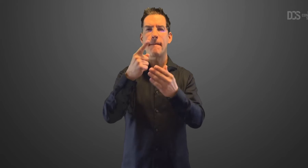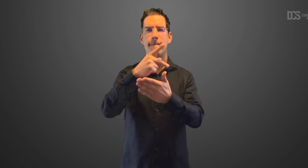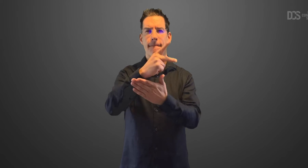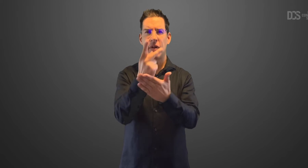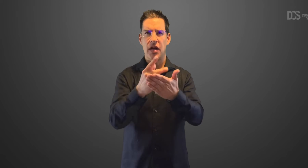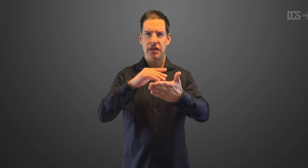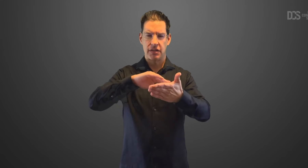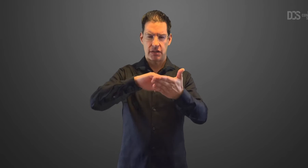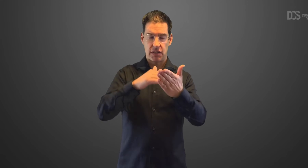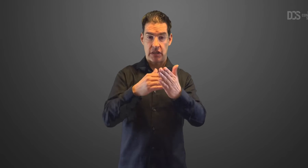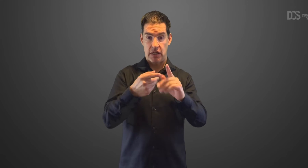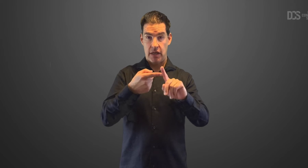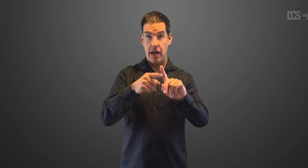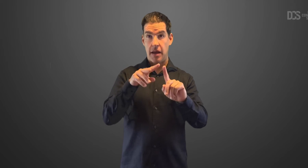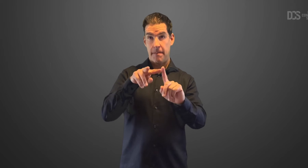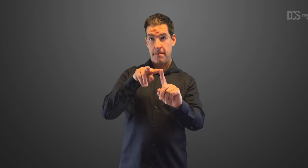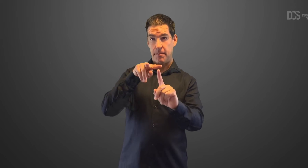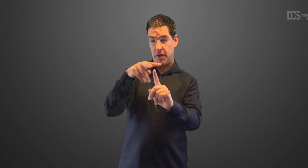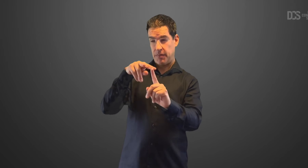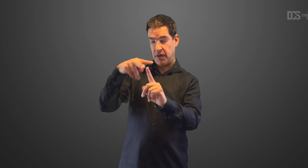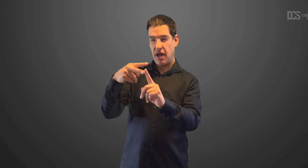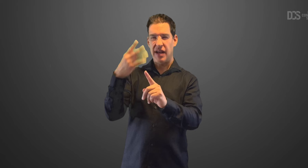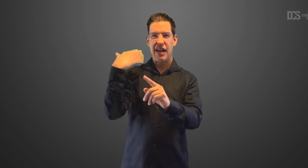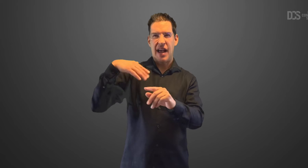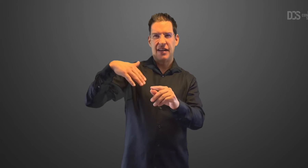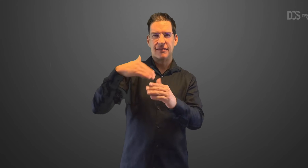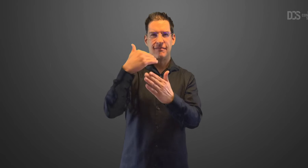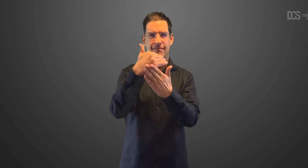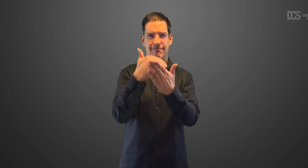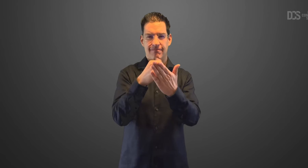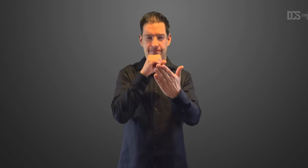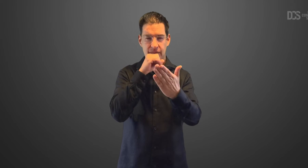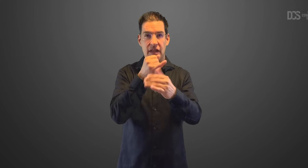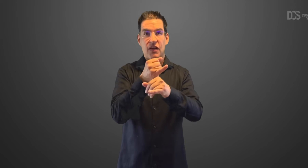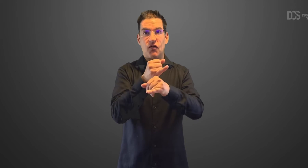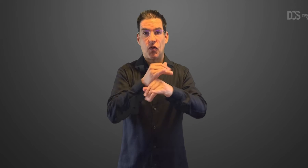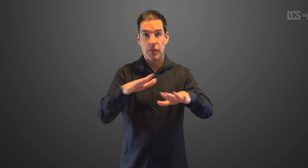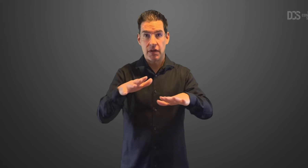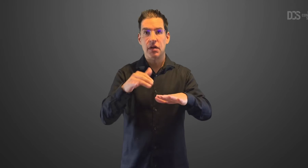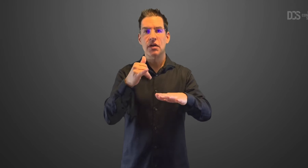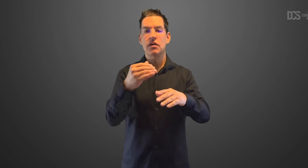Formar un plan estratégico a partir de las perspectivas enumeradas en el